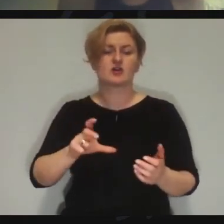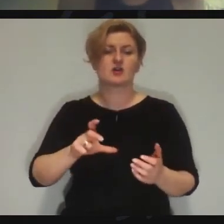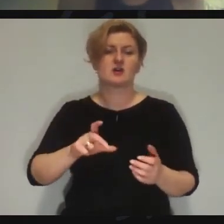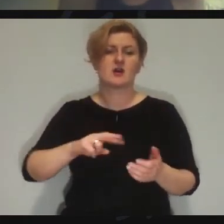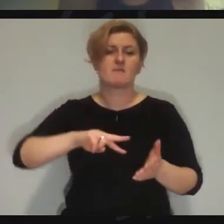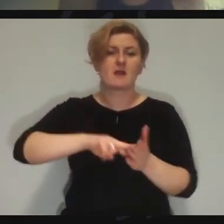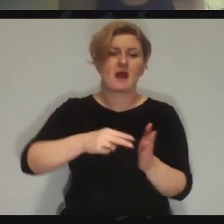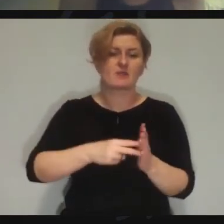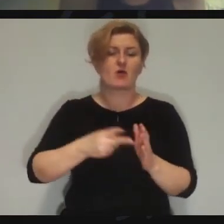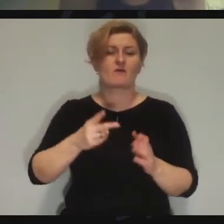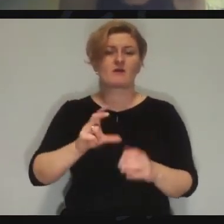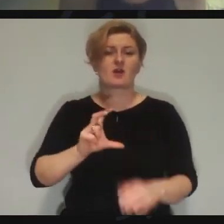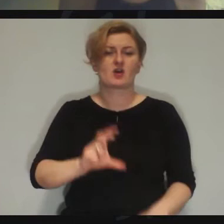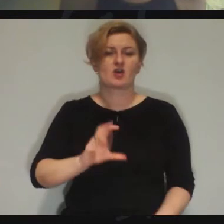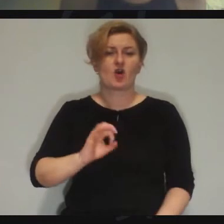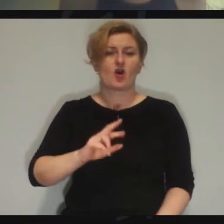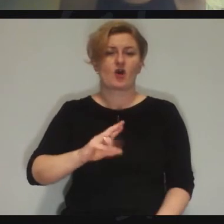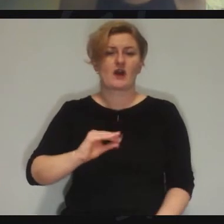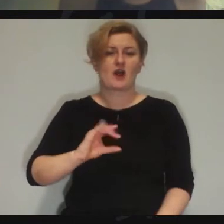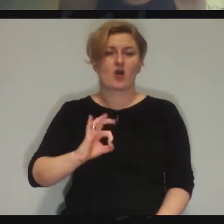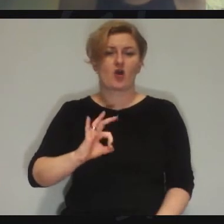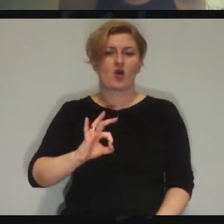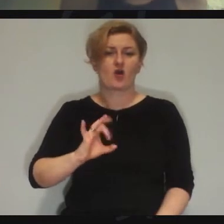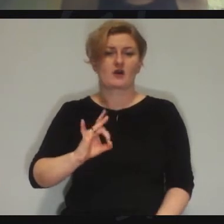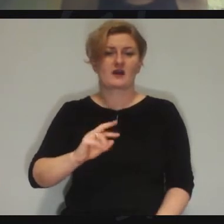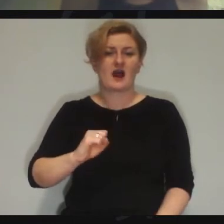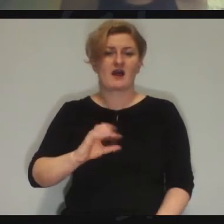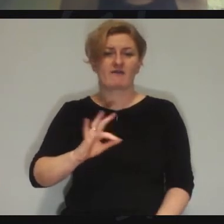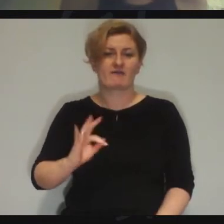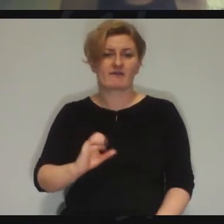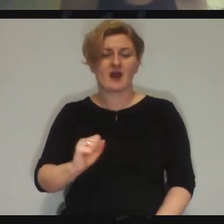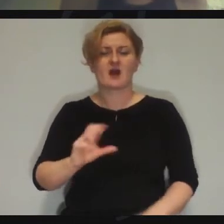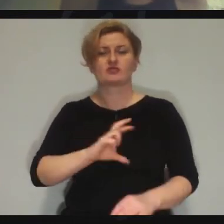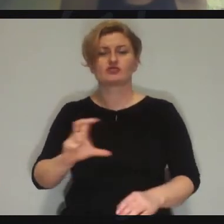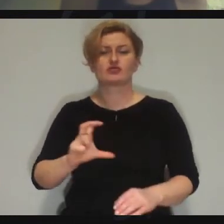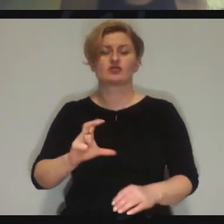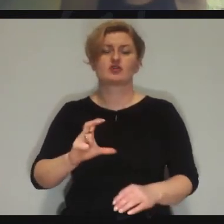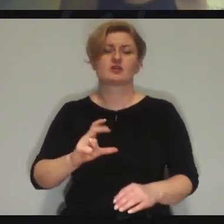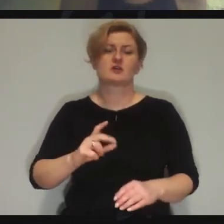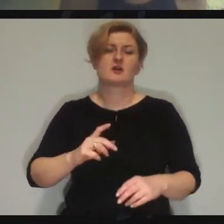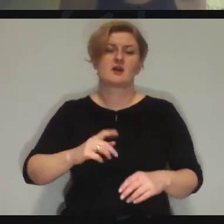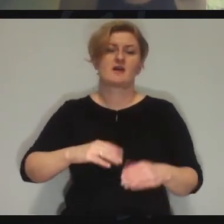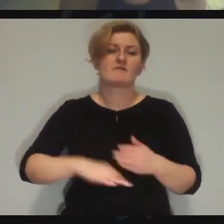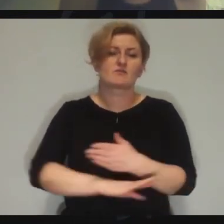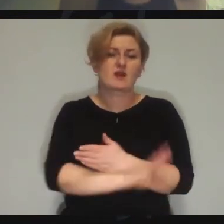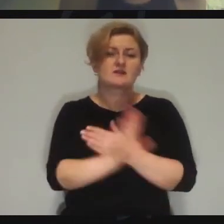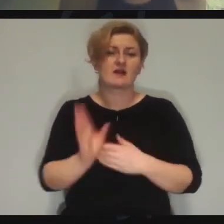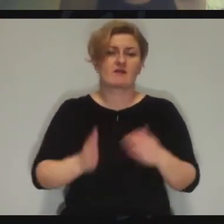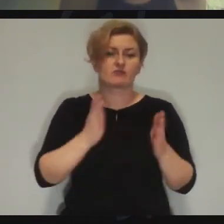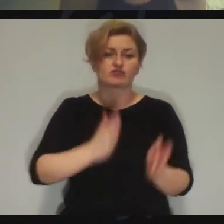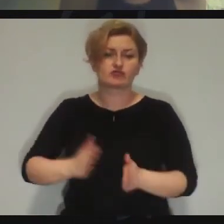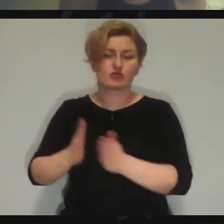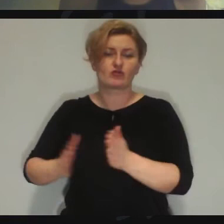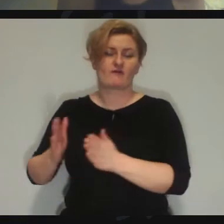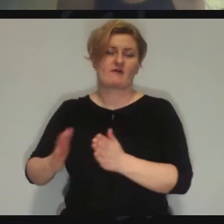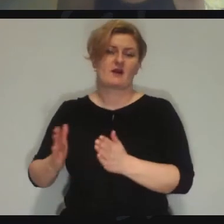czy spektaklem, co w danym momencie robimy i nad czym pracujemy.